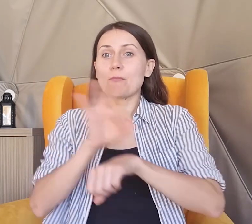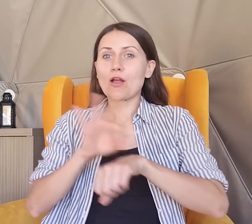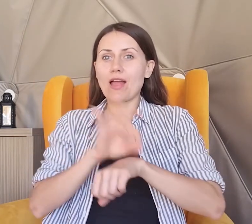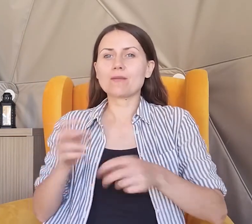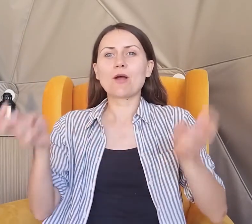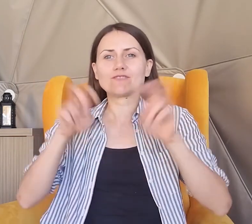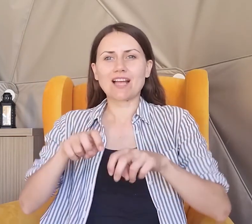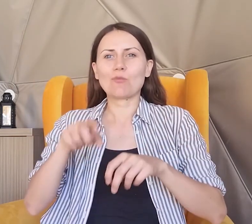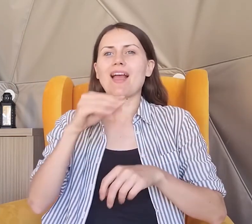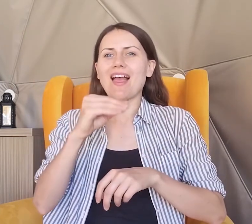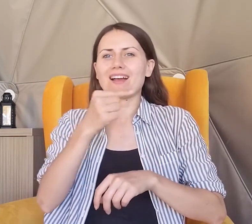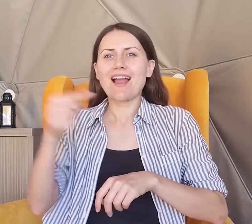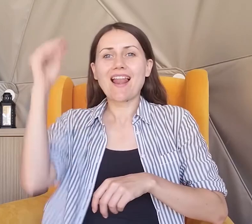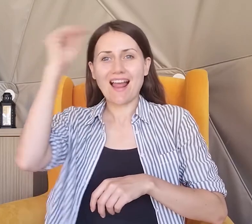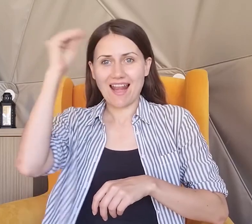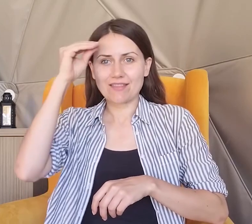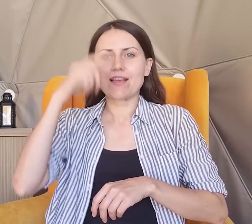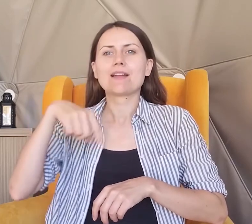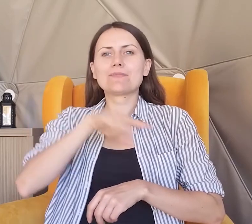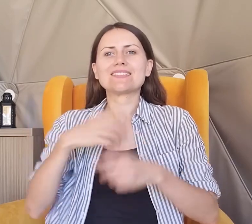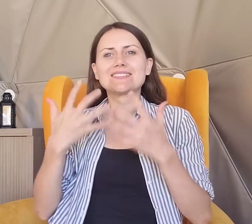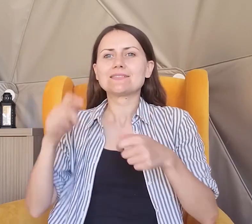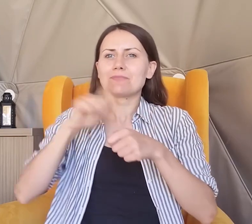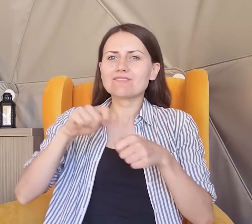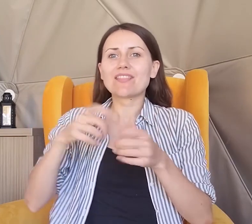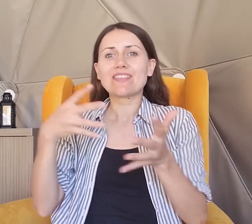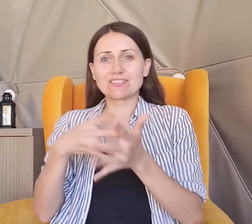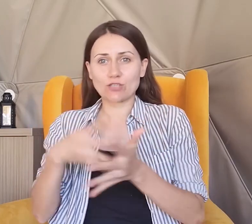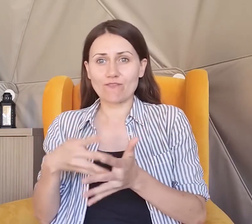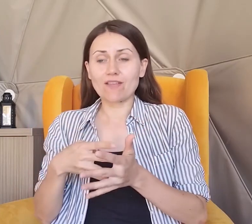W projekcie powstanie kurs e-learningowy, który chcemy sprawdzić – przetestować.